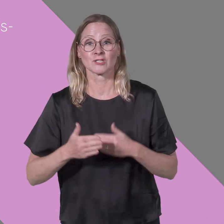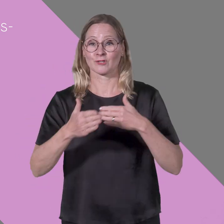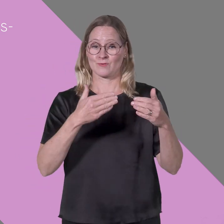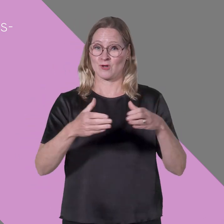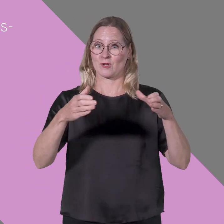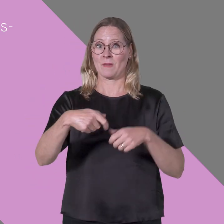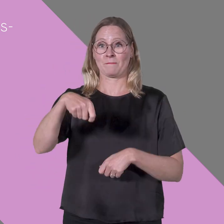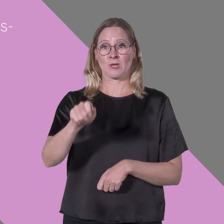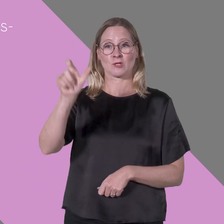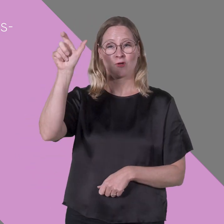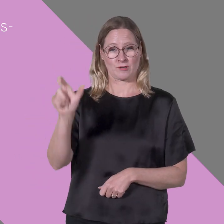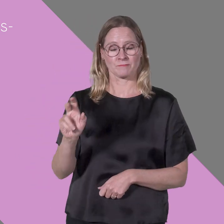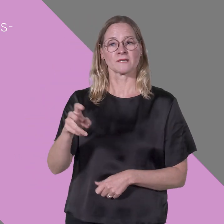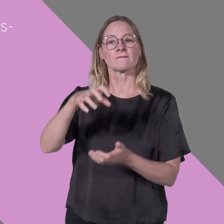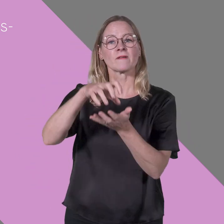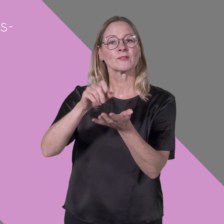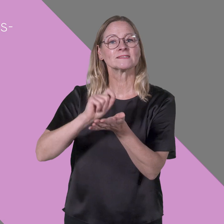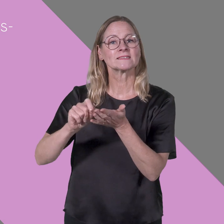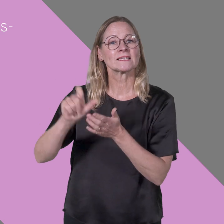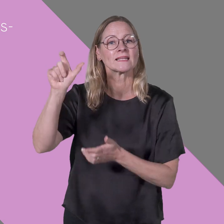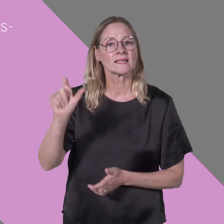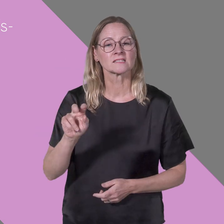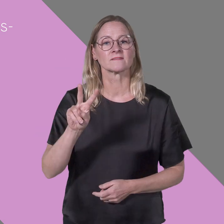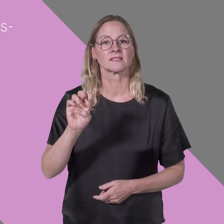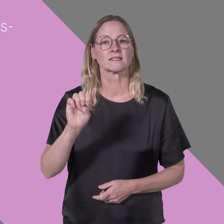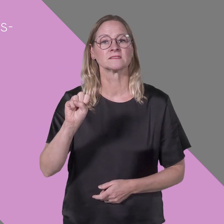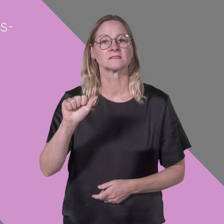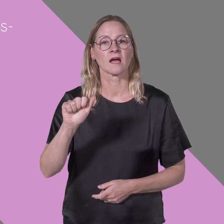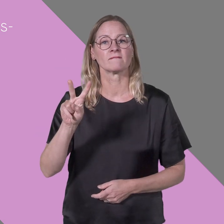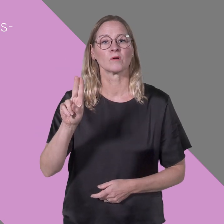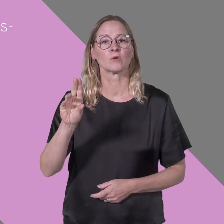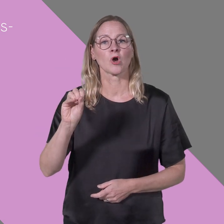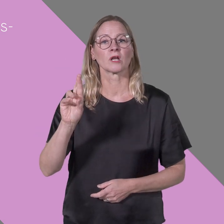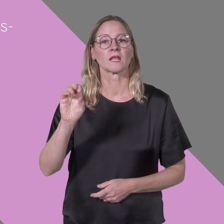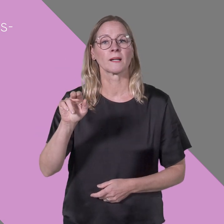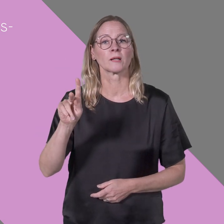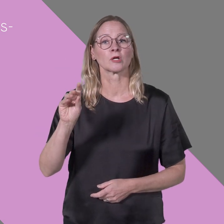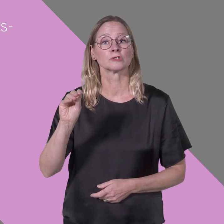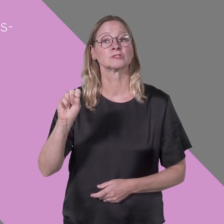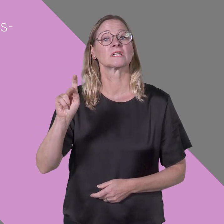Työryhmän puheenjohtajana toimii valtiosihteeri Vesa Vuorenkoski, -